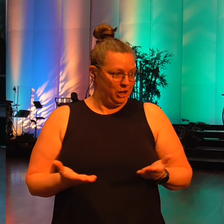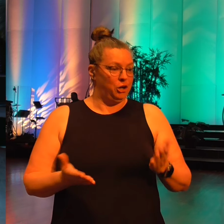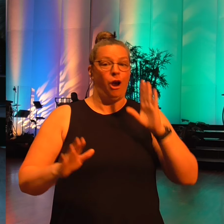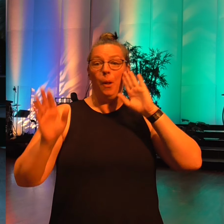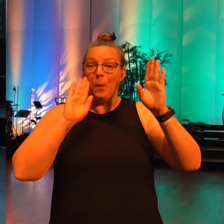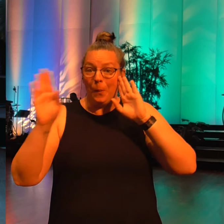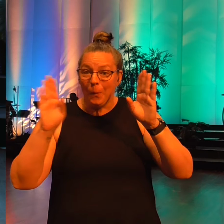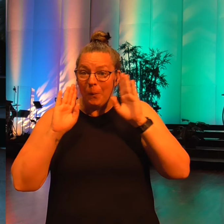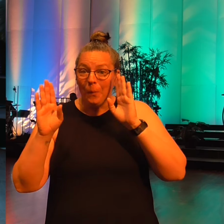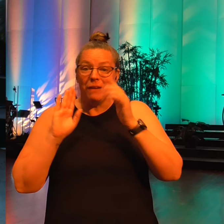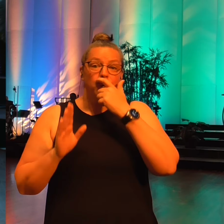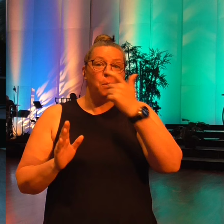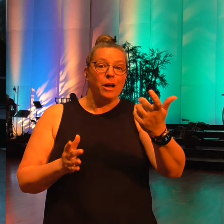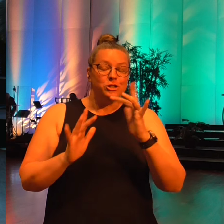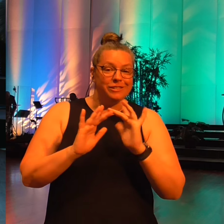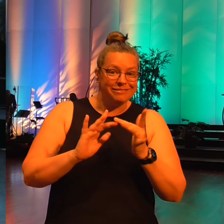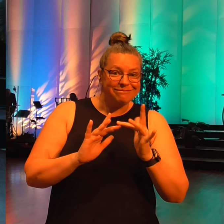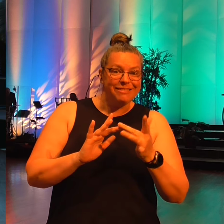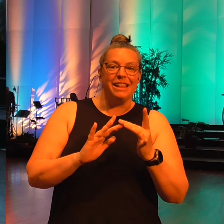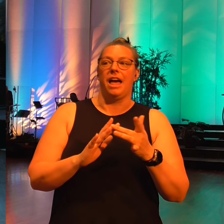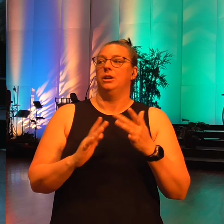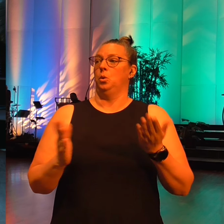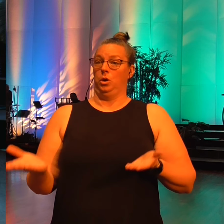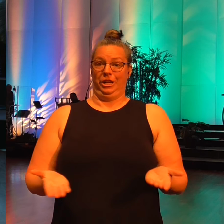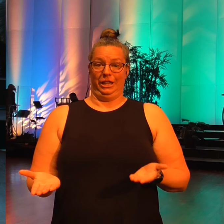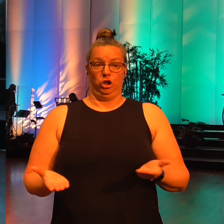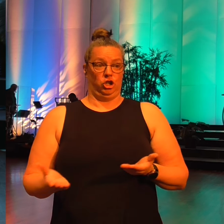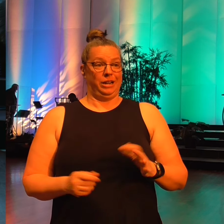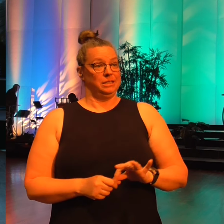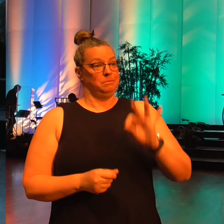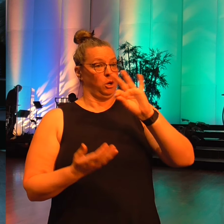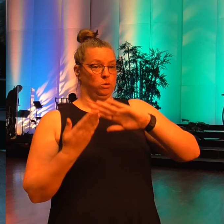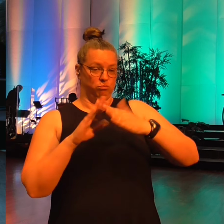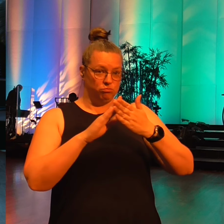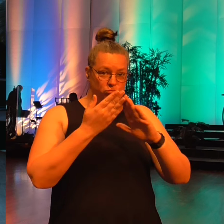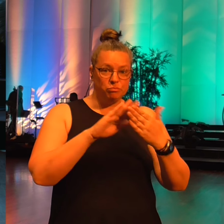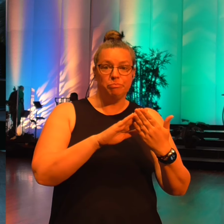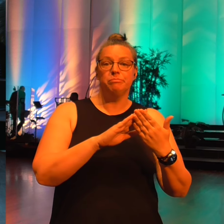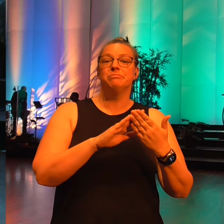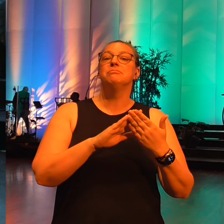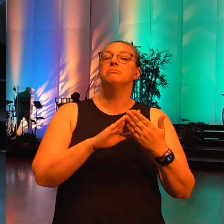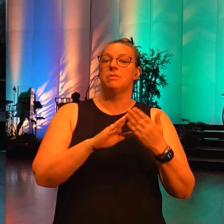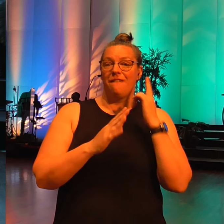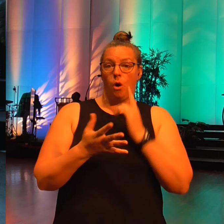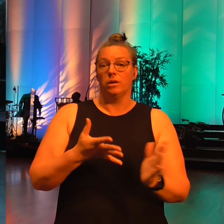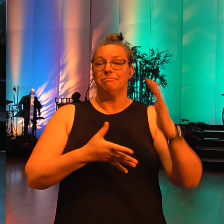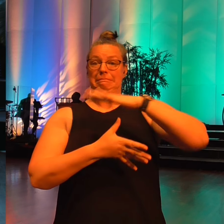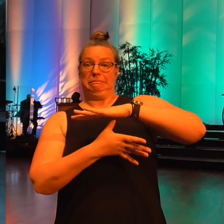a todos los que miran en línea Estamos aquí en la comunidad espiritual, primero y ante todo, para recordar